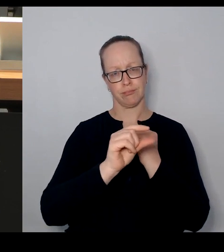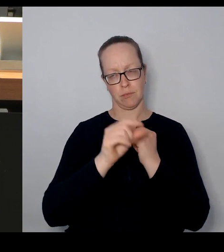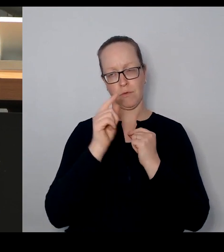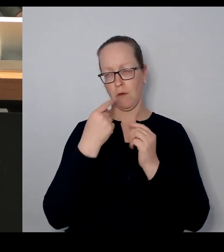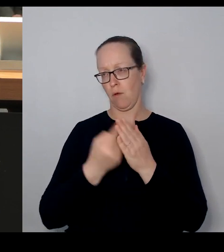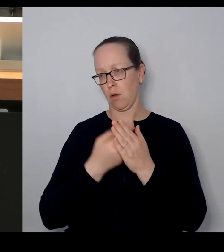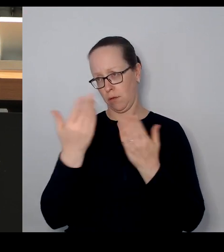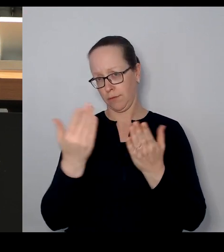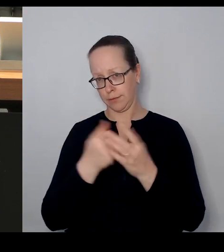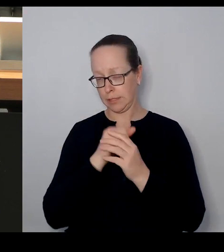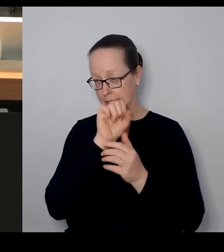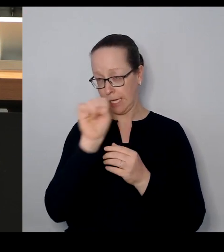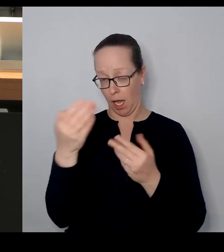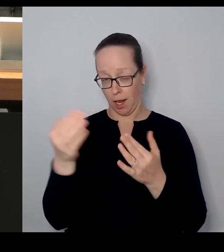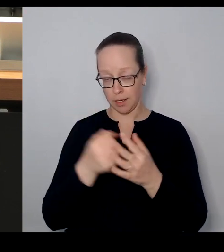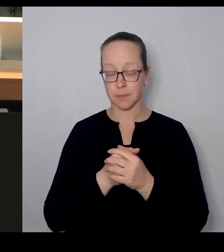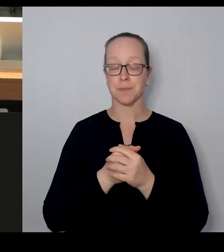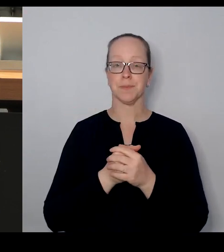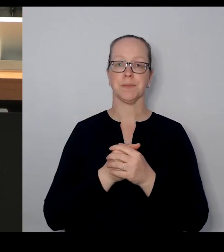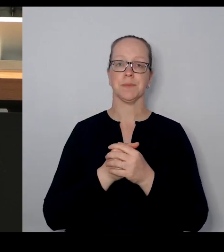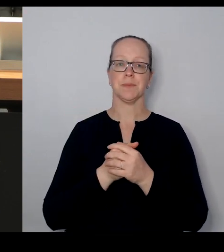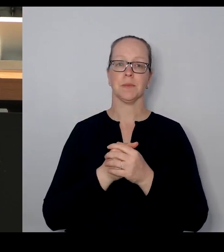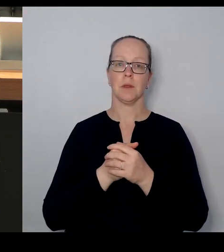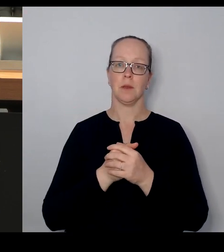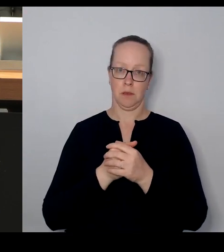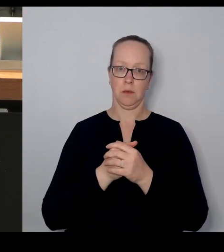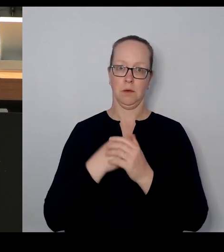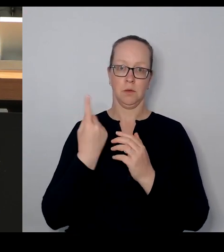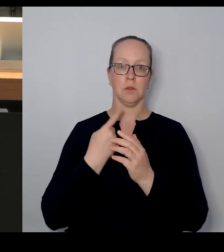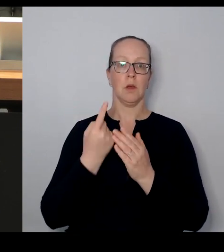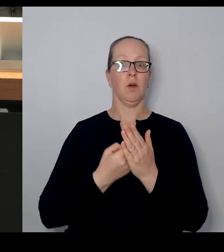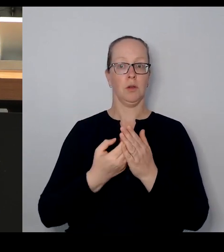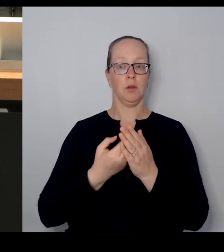würden, dass ambulante Pflegedienste ohne Probleme, ohne Risiko für das